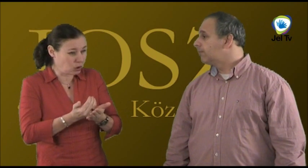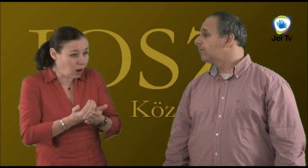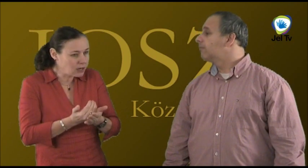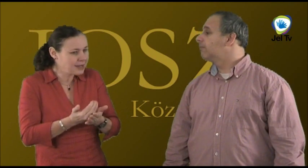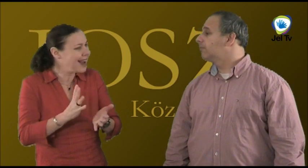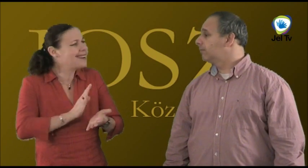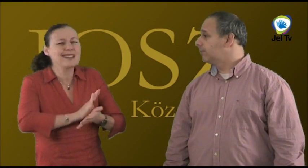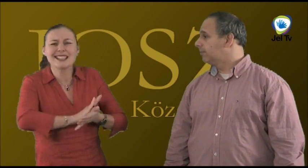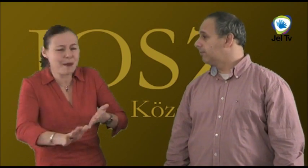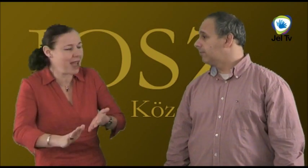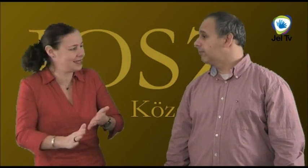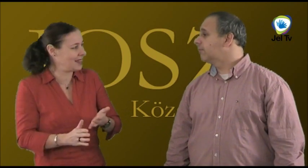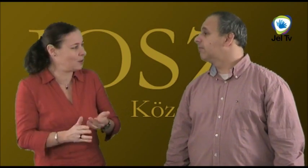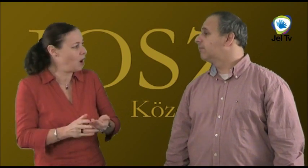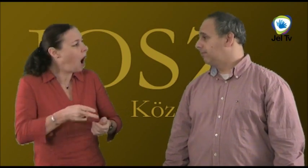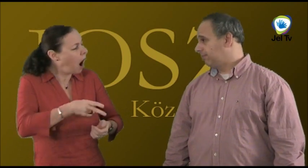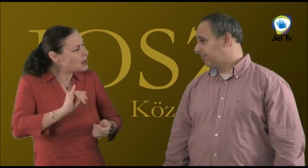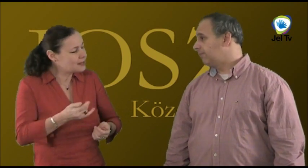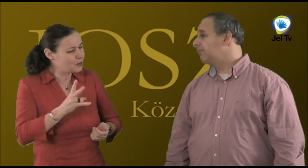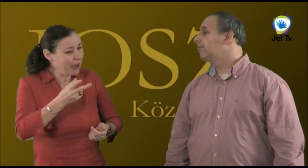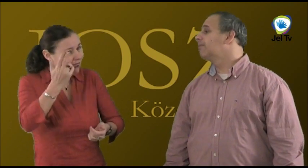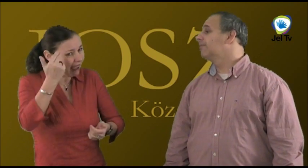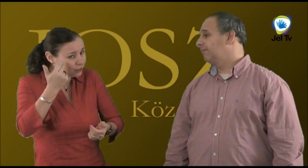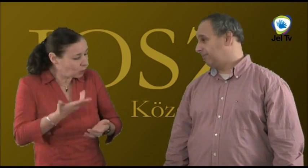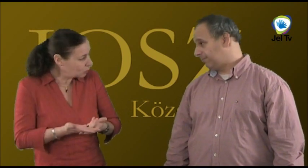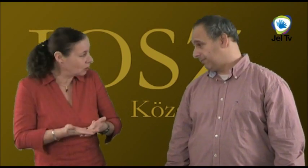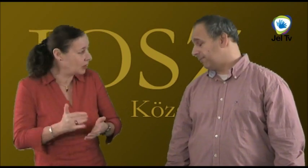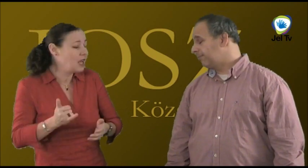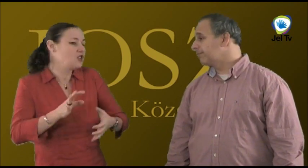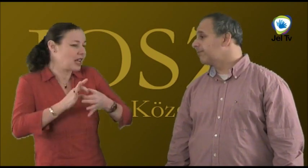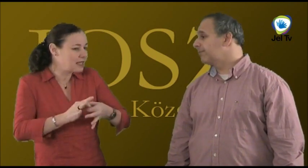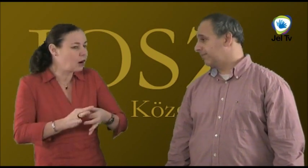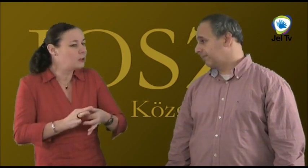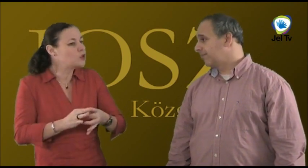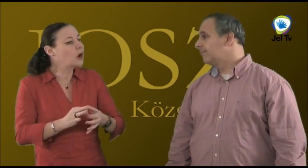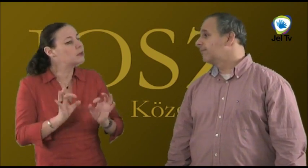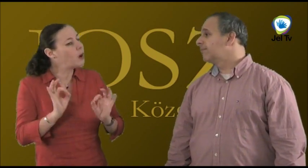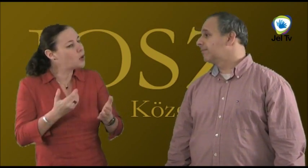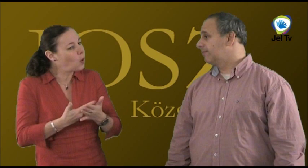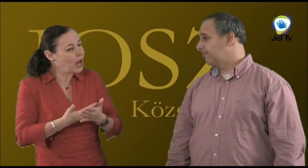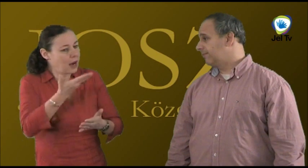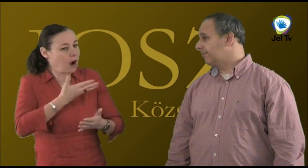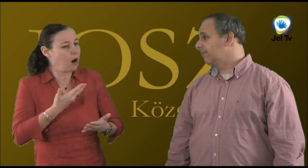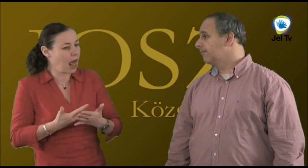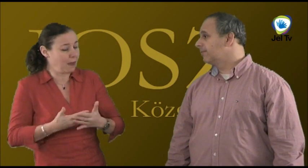A tolmácsot használni nem egyszerű, meg kell tanulni. Ezzel kapcsolatban jó lenne, ha lenne fejlődés.